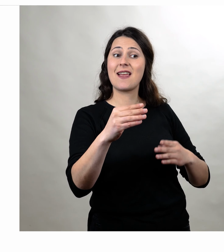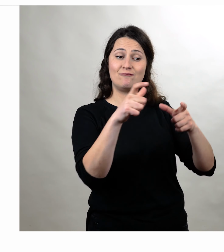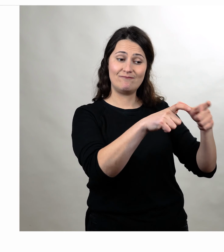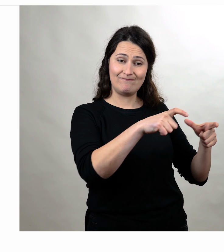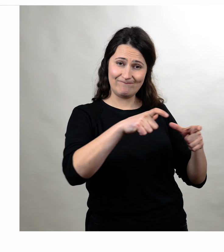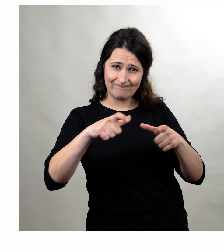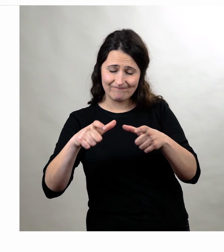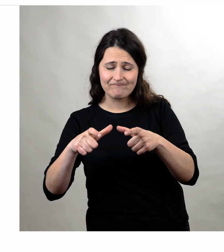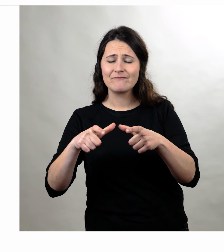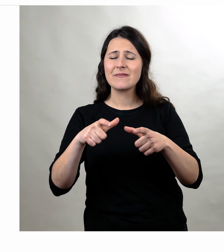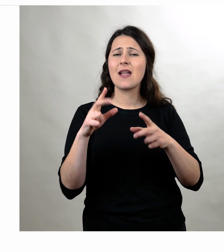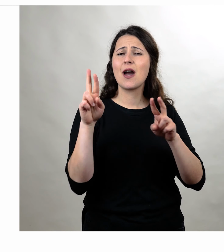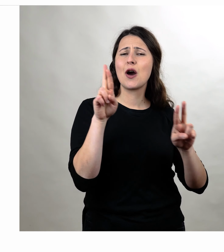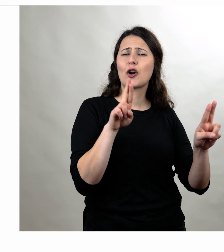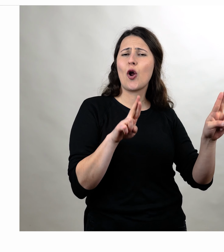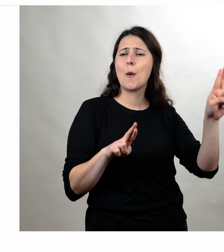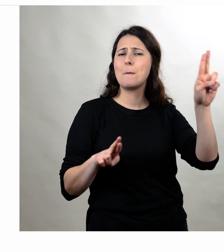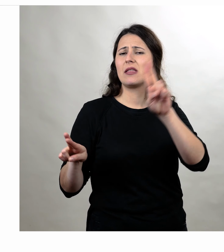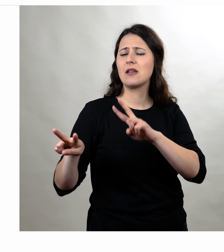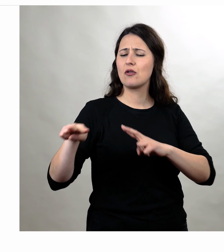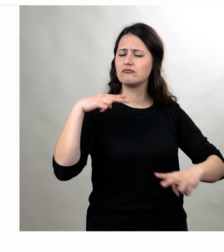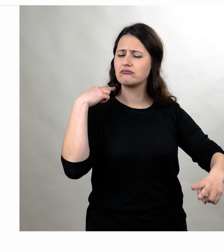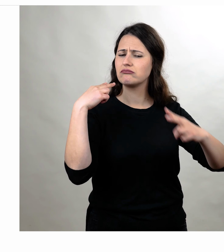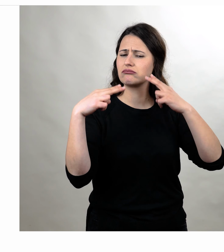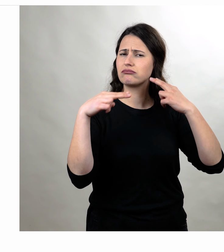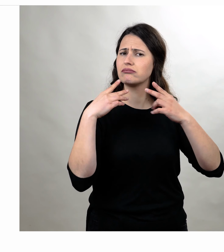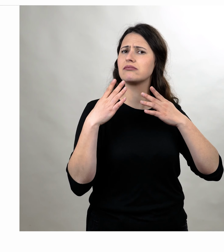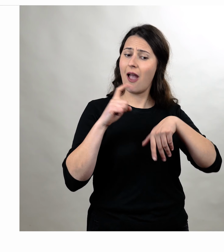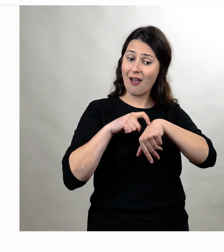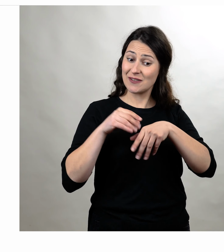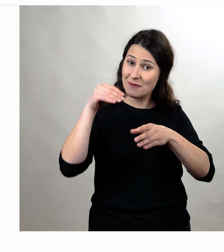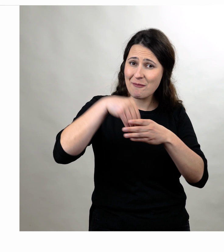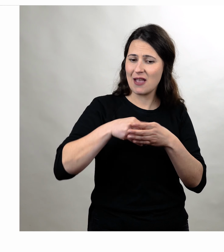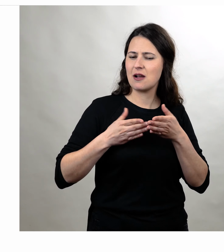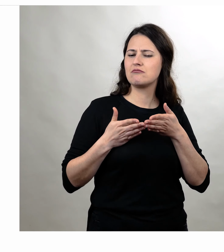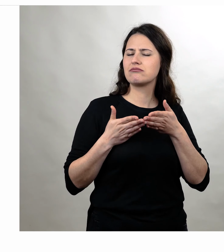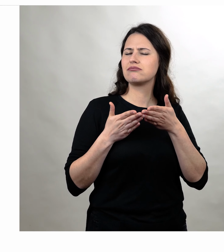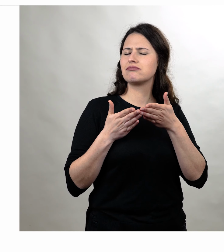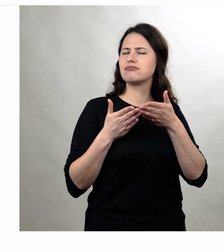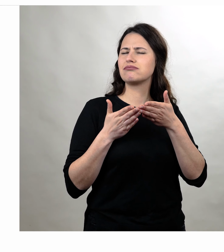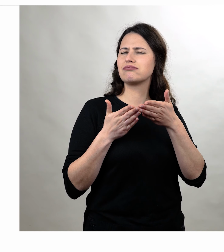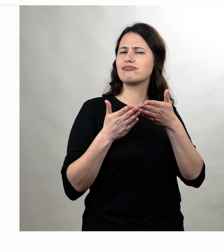ενώ περιηγούνται στα κορυφαία αξιοθέατα της πόλης.